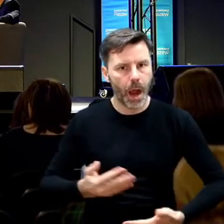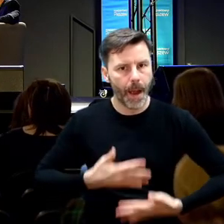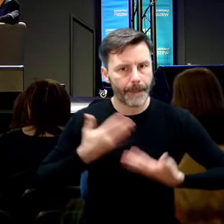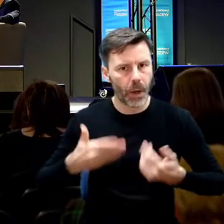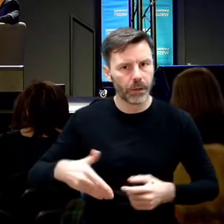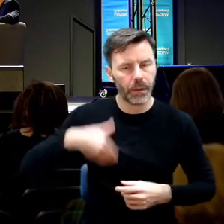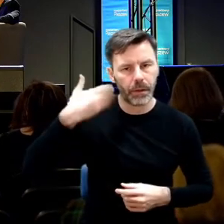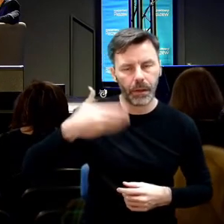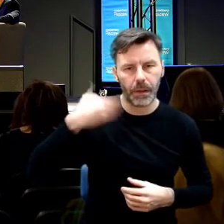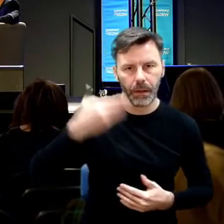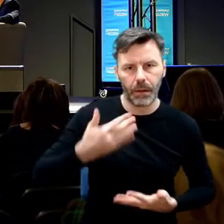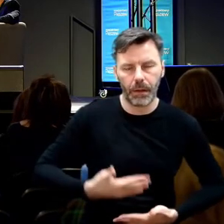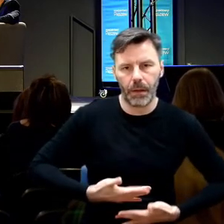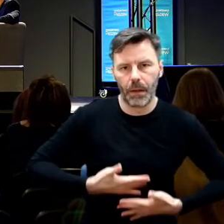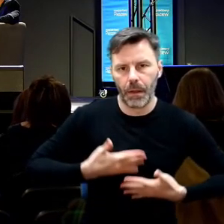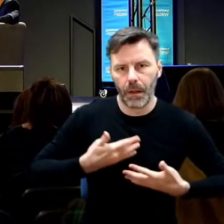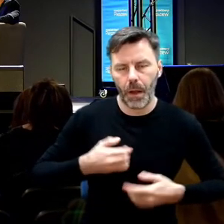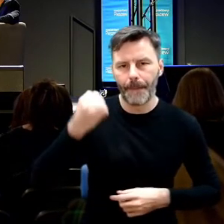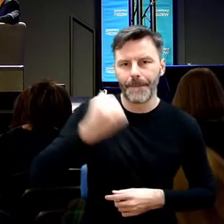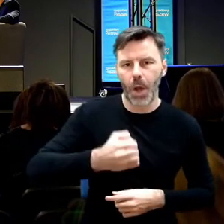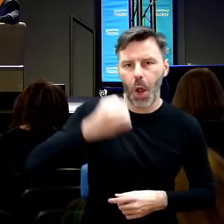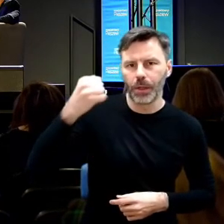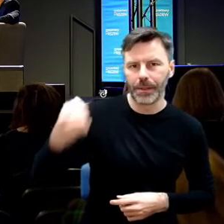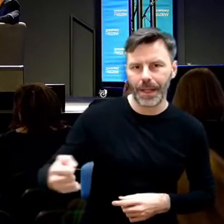posłów, szczególnie z tej strony opozycyjnej.